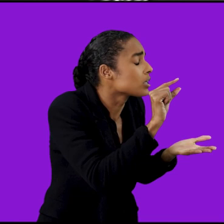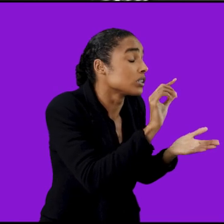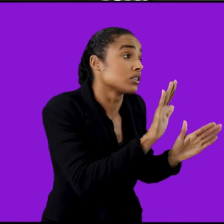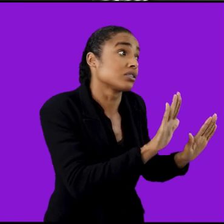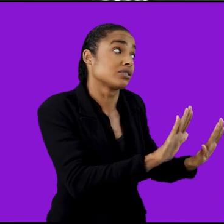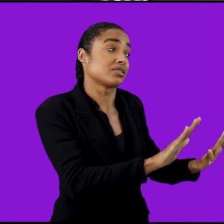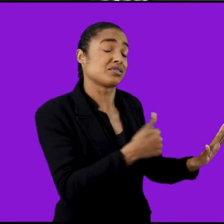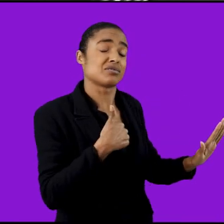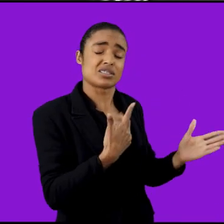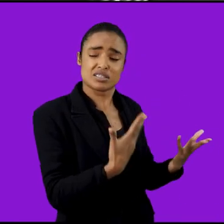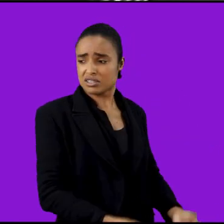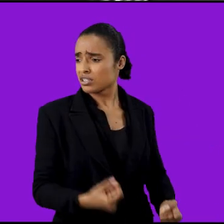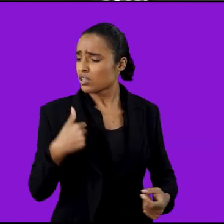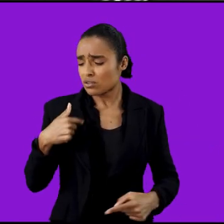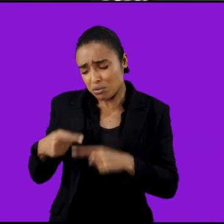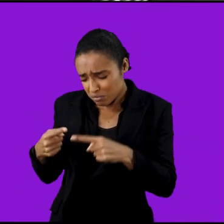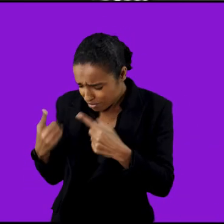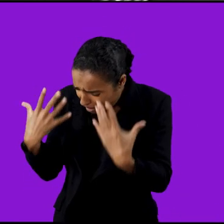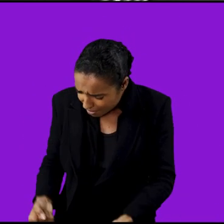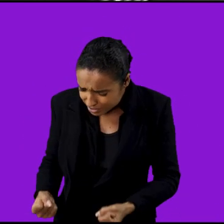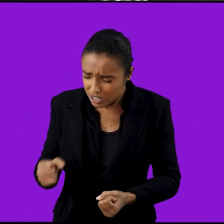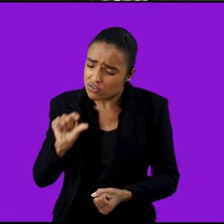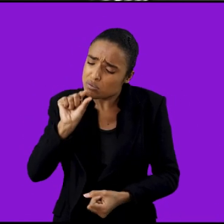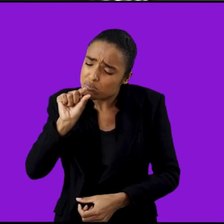dava um dinheiro muito pequeno. E eu falava: “Cara…”. E às vezes eu aceitava e depois